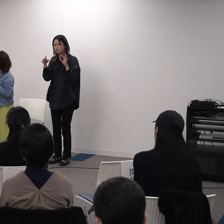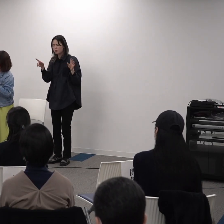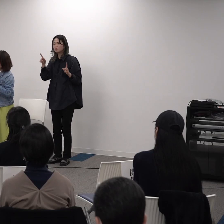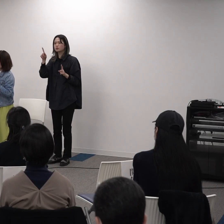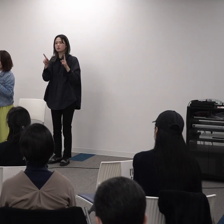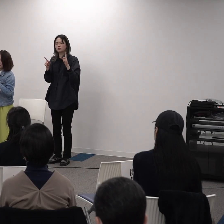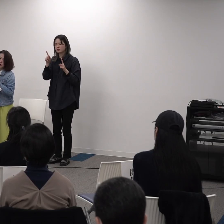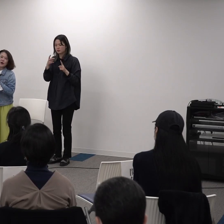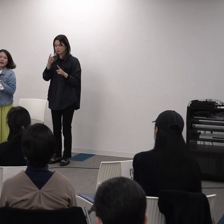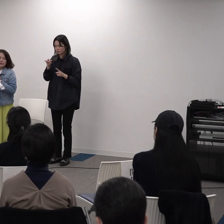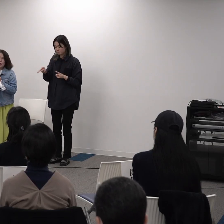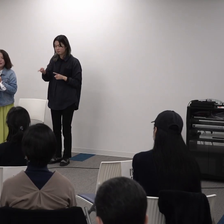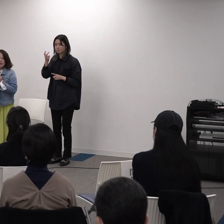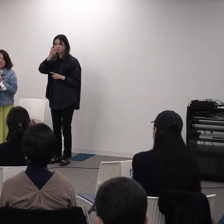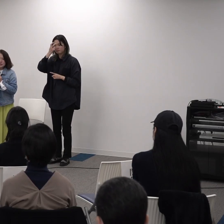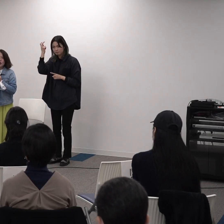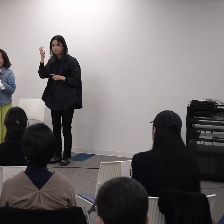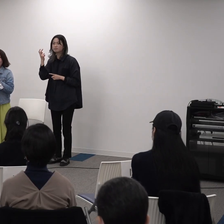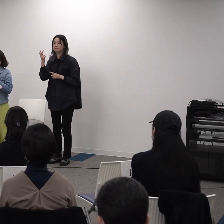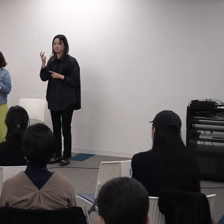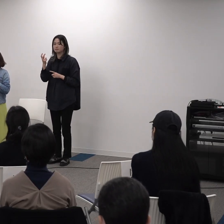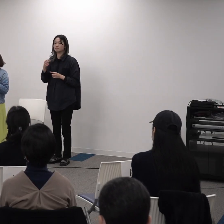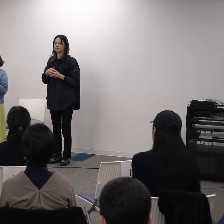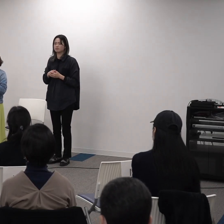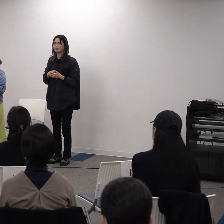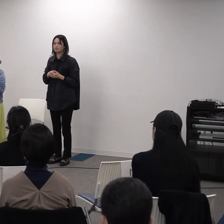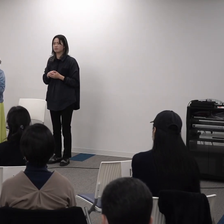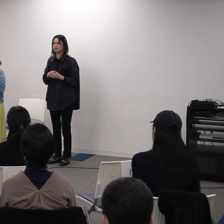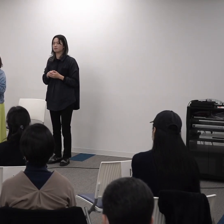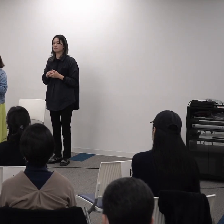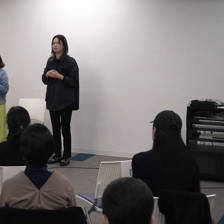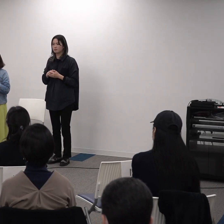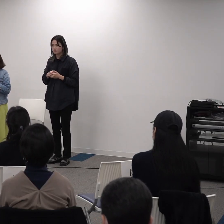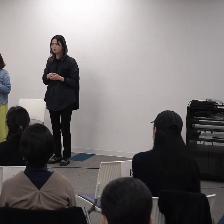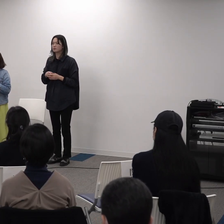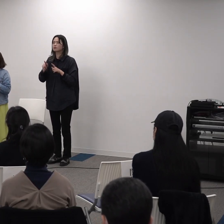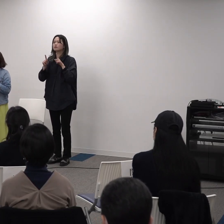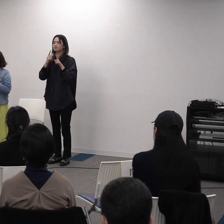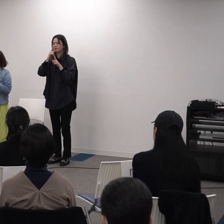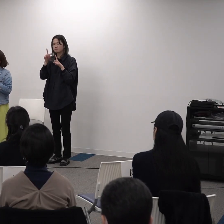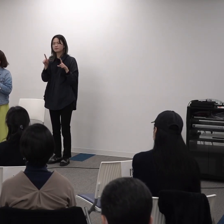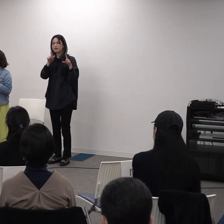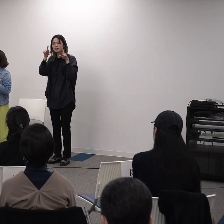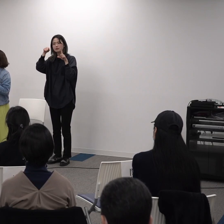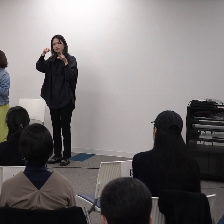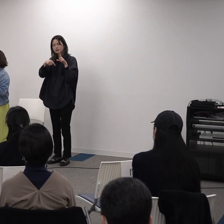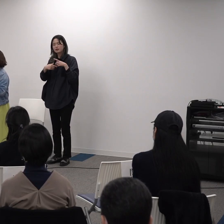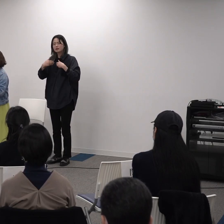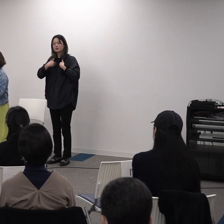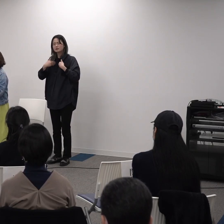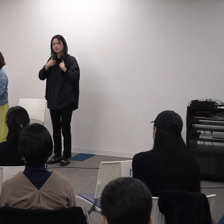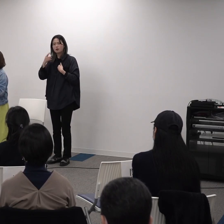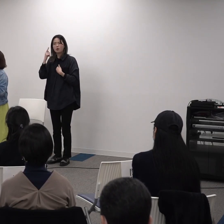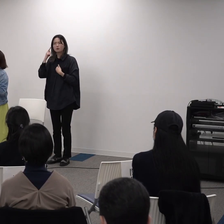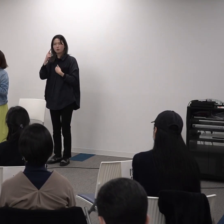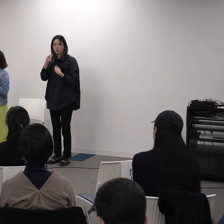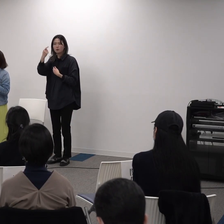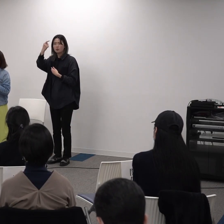こうやって私の生活上必要な音を教えてくれるというのが聴導犬の役割なんですけれども